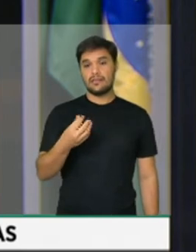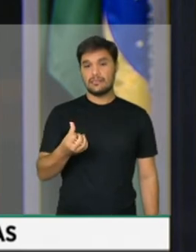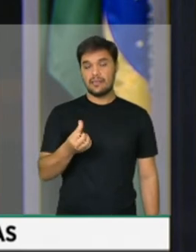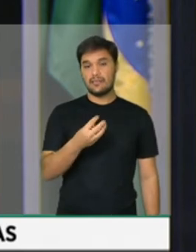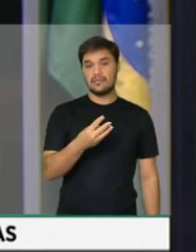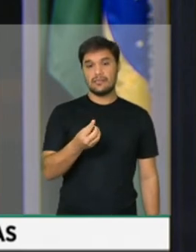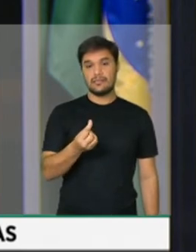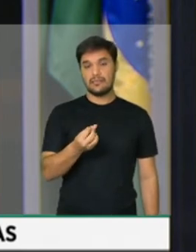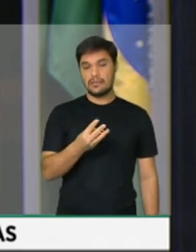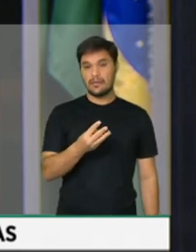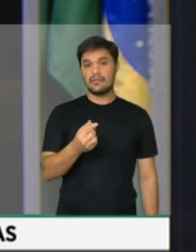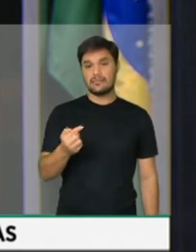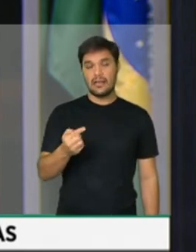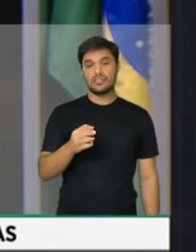ROCHA DO PT DO CEARÁ, NÚMERO 314 SENADOR JAQUES WAGNER DO